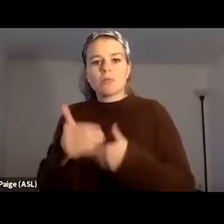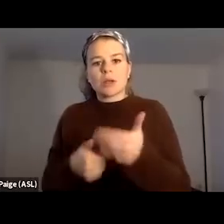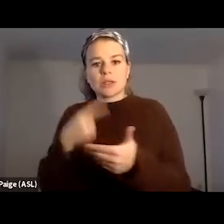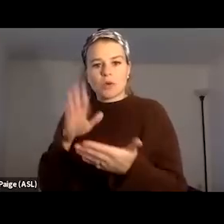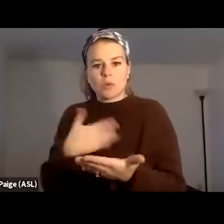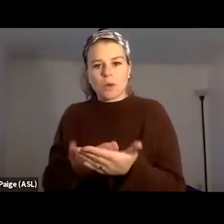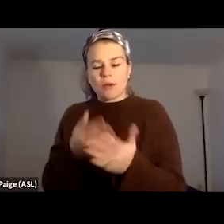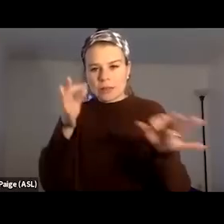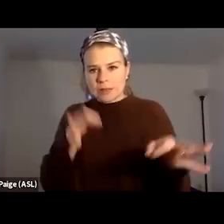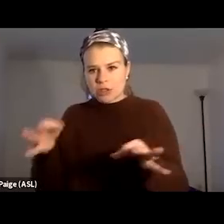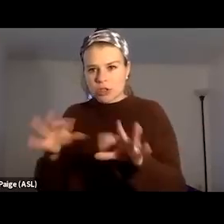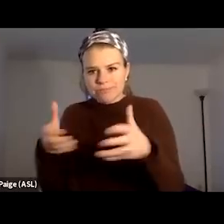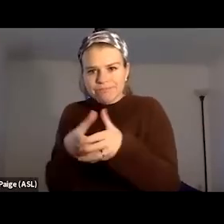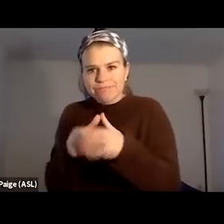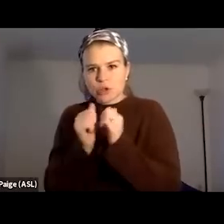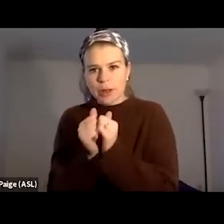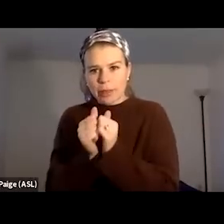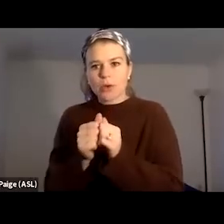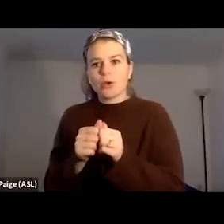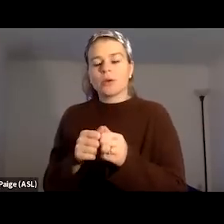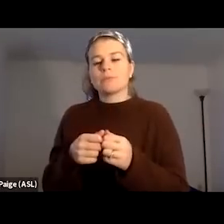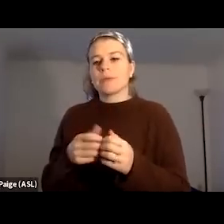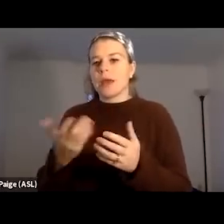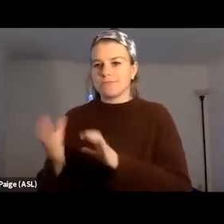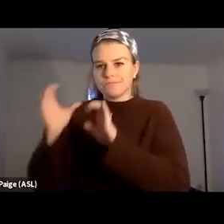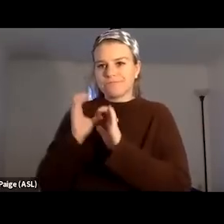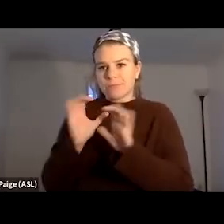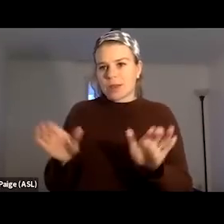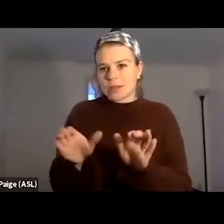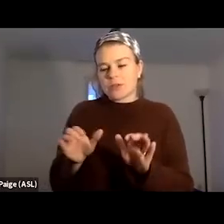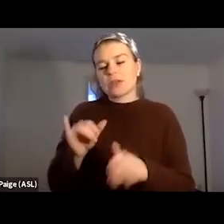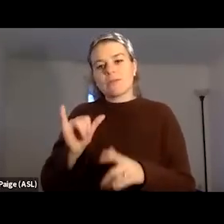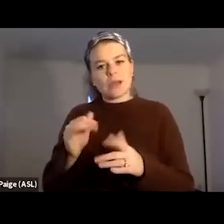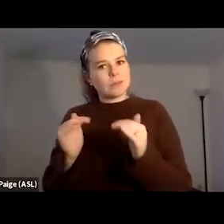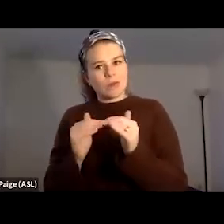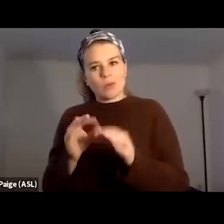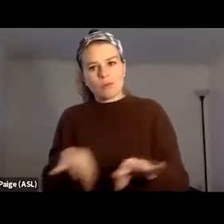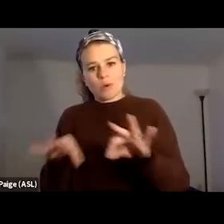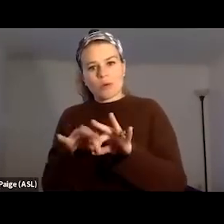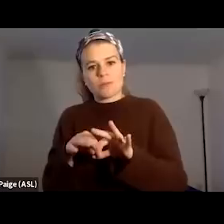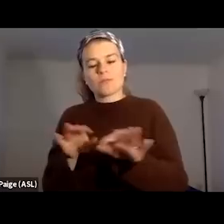y de emprender actividades son igualmente importantes. Las actividades han incluido la creación de murales